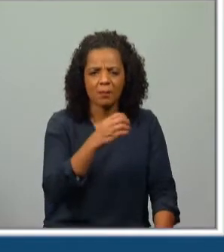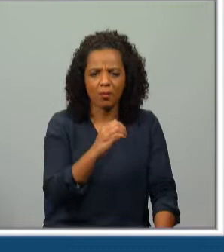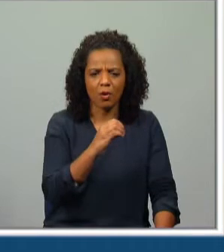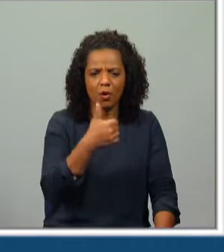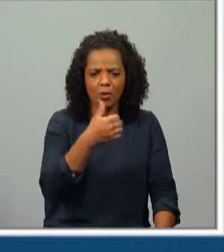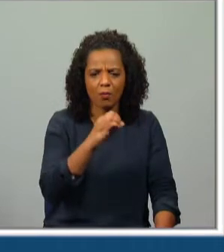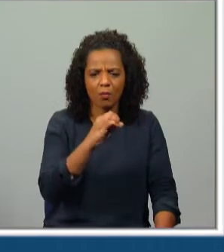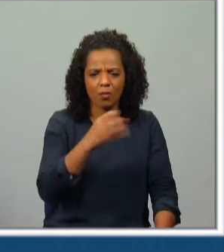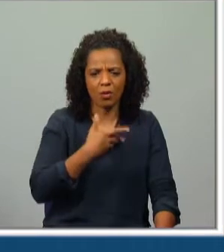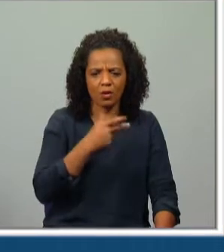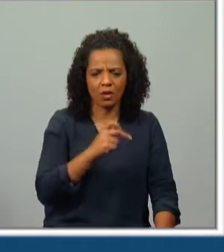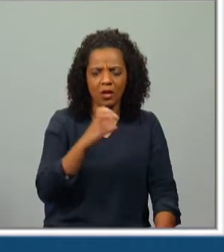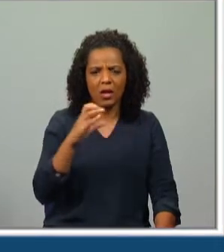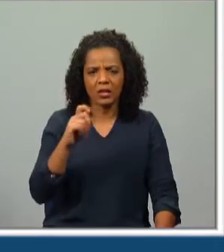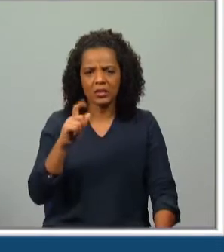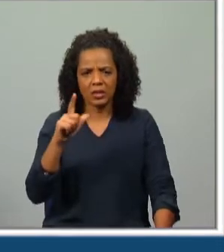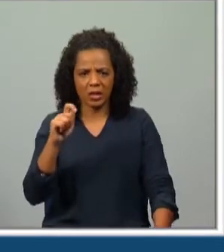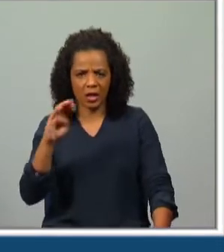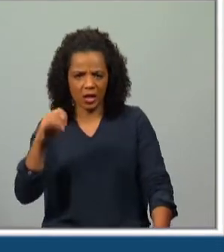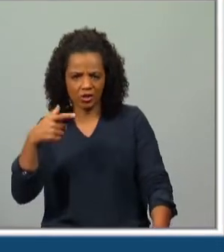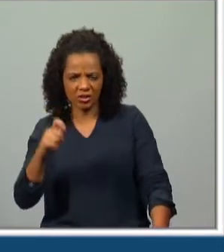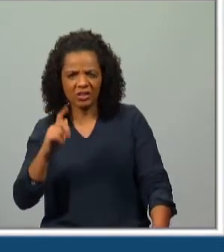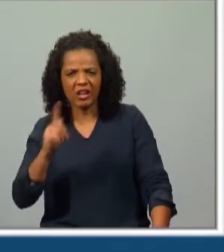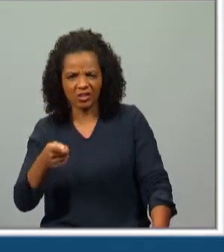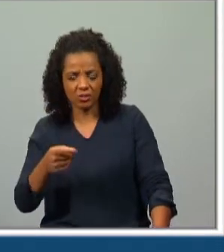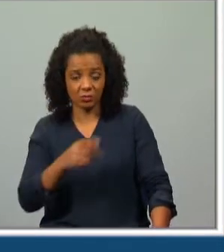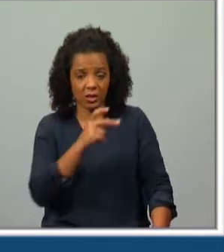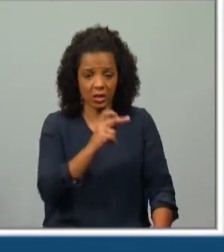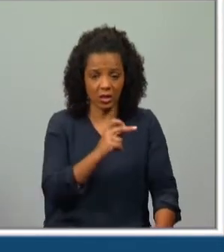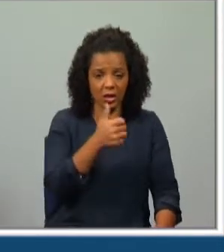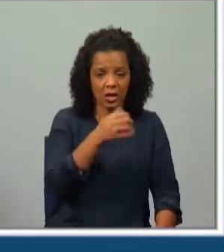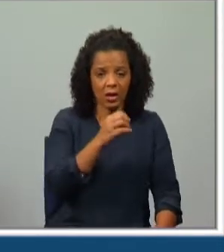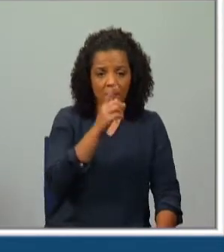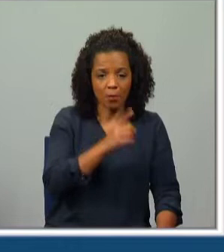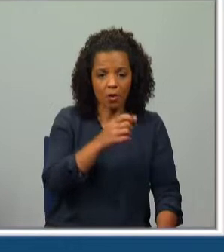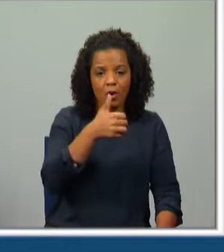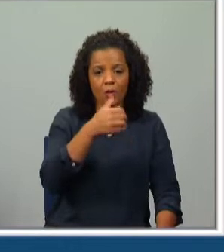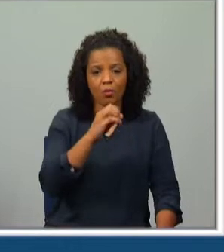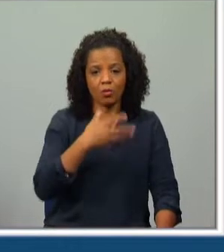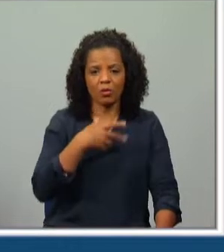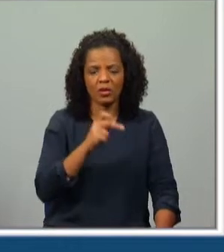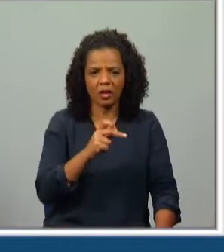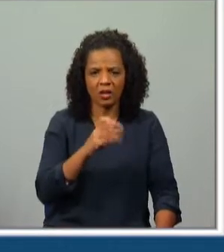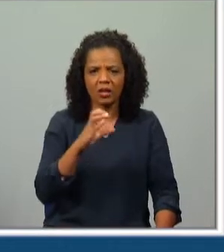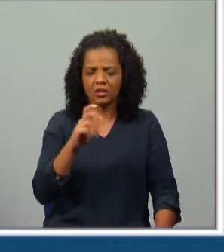Consegues perceber com muita facilidade não é boba Flash então a boba da Celeste 你可以很容易理解這不是傻 Flash 所以傻 Celeste